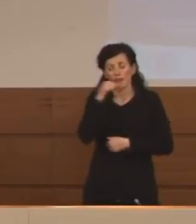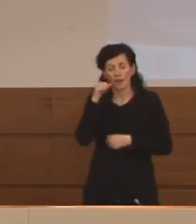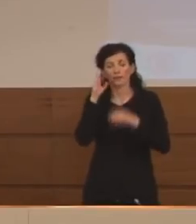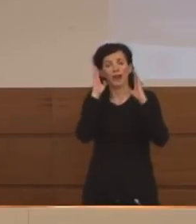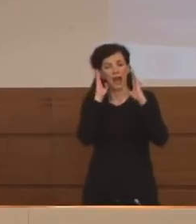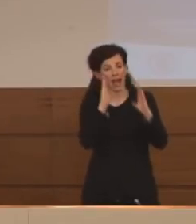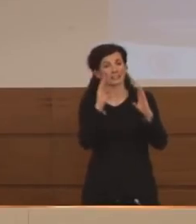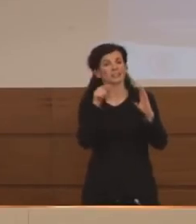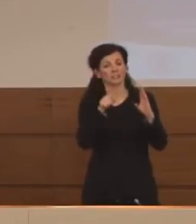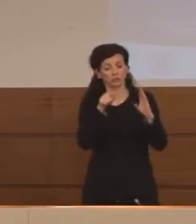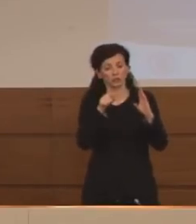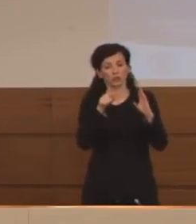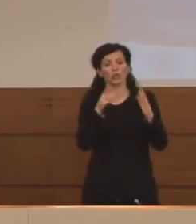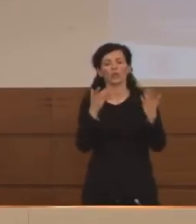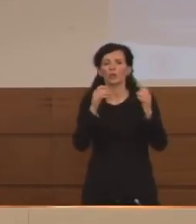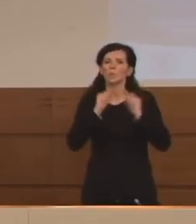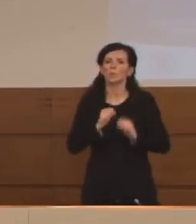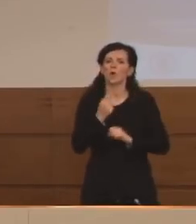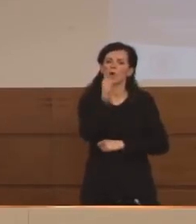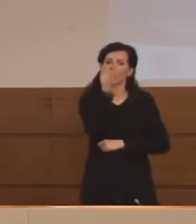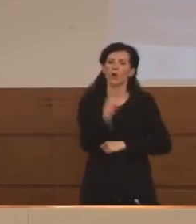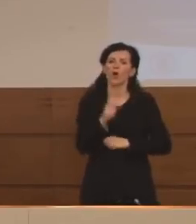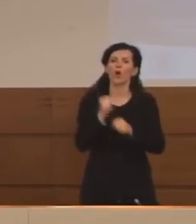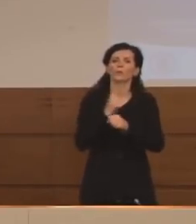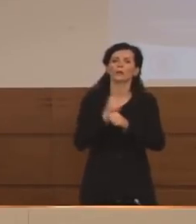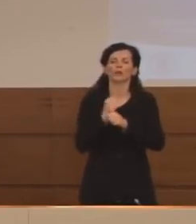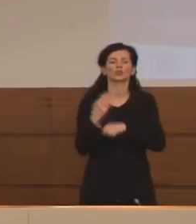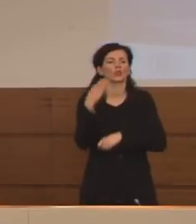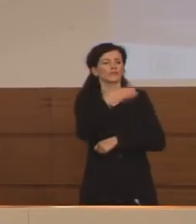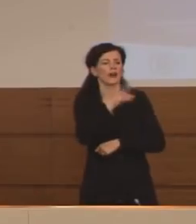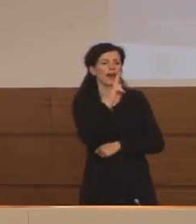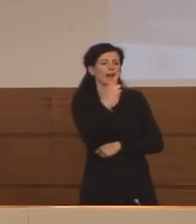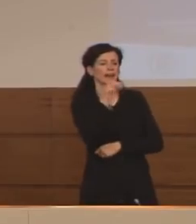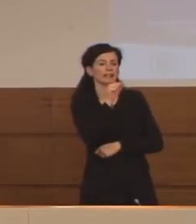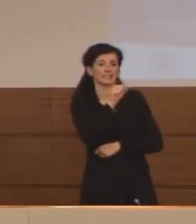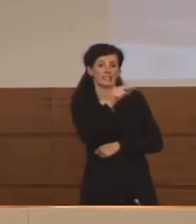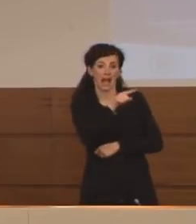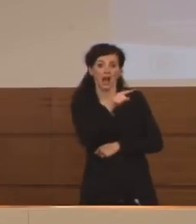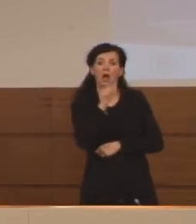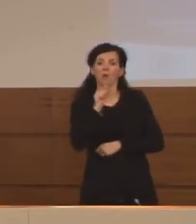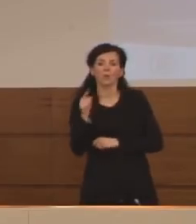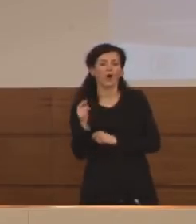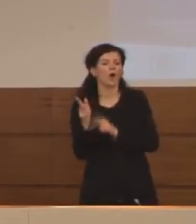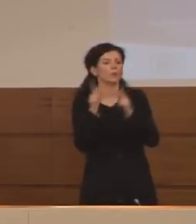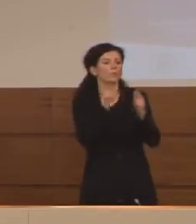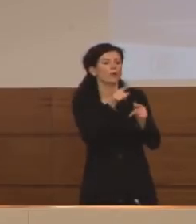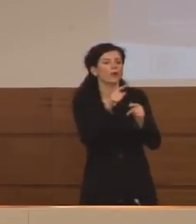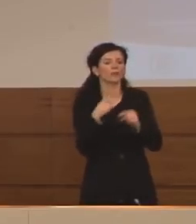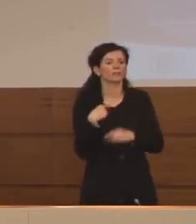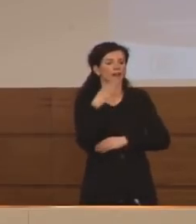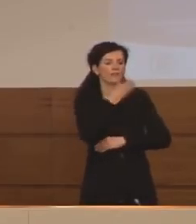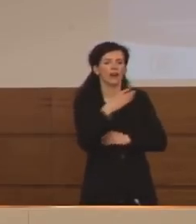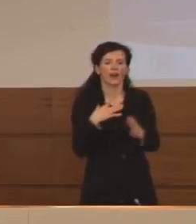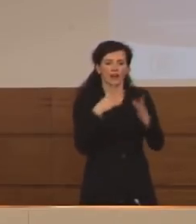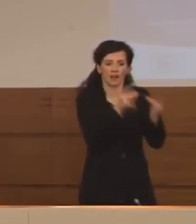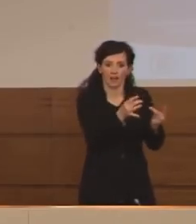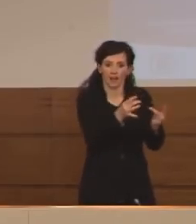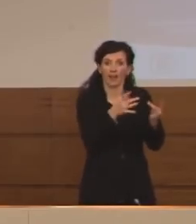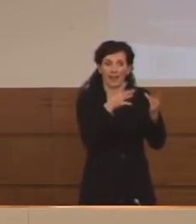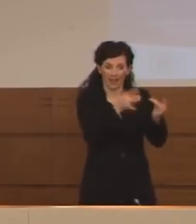Un operatore può andare da un'RSA all'altra, per esempio, e trasporatre l'infezione. Oppure se la porta dentro casa e allora nasce un focolaio.